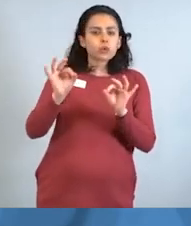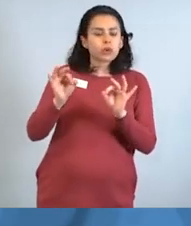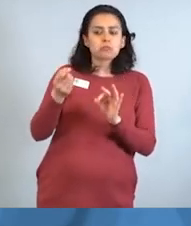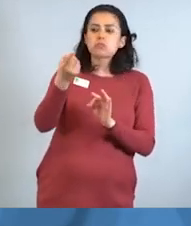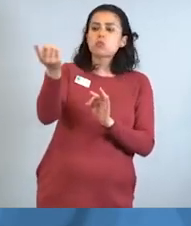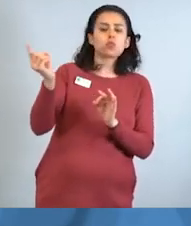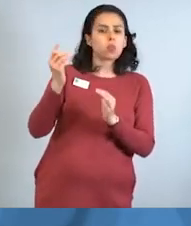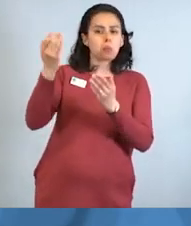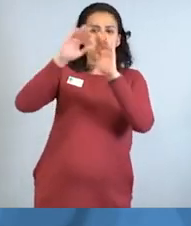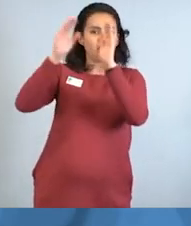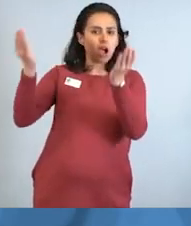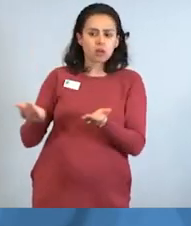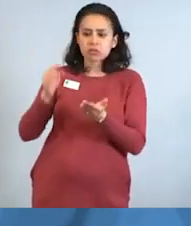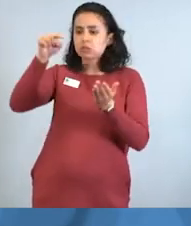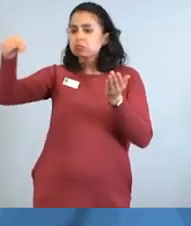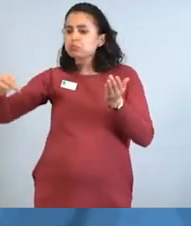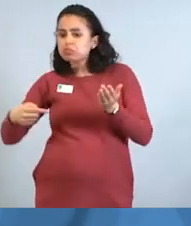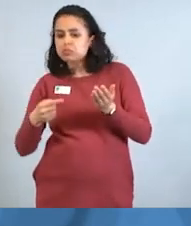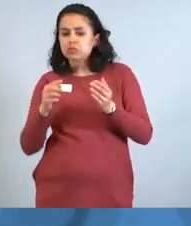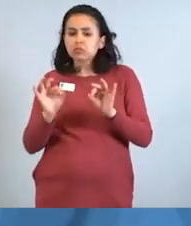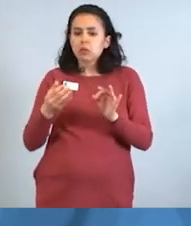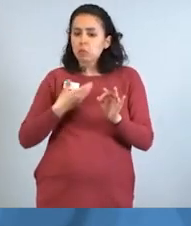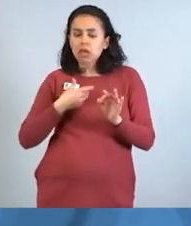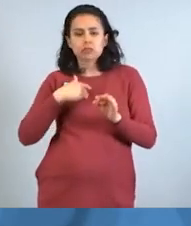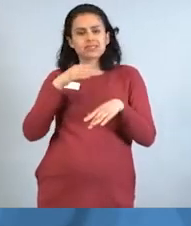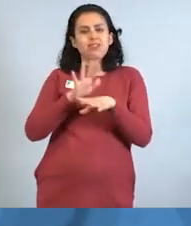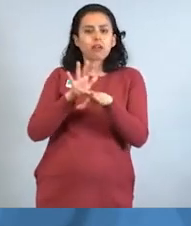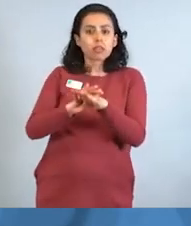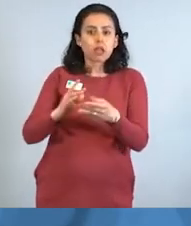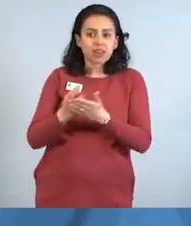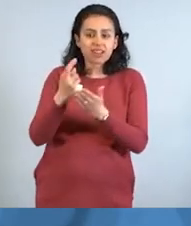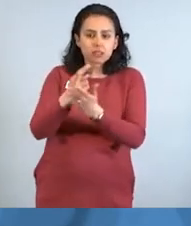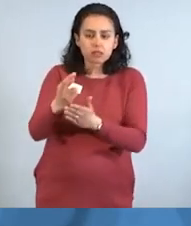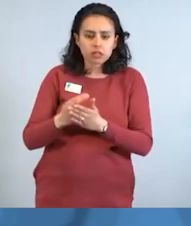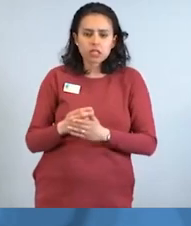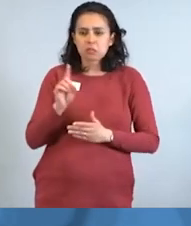ja mitä se tarkoittaa kansainvälisesti rokotteen suosituksen suhteen.